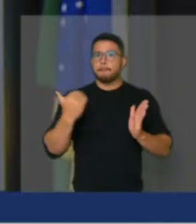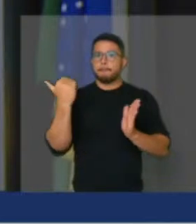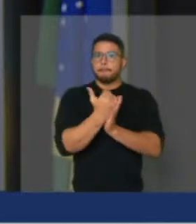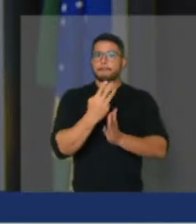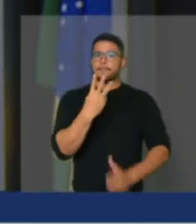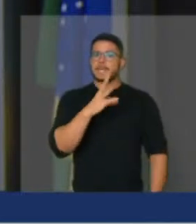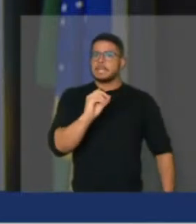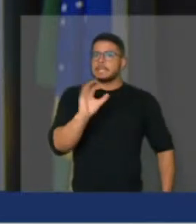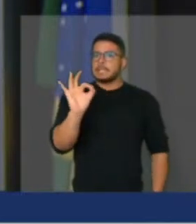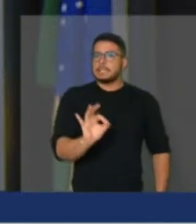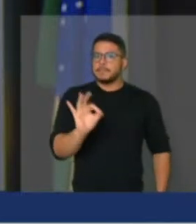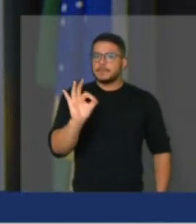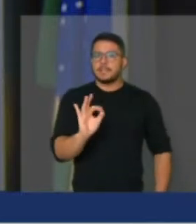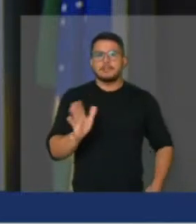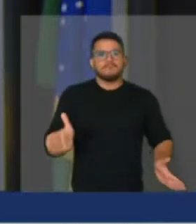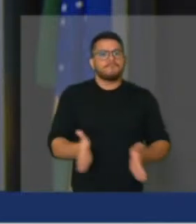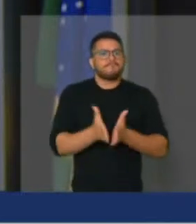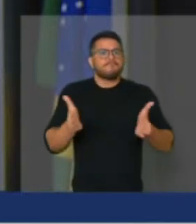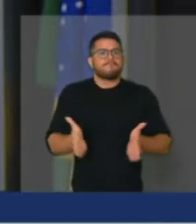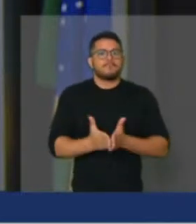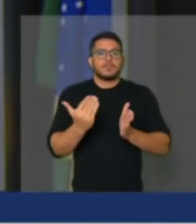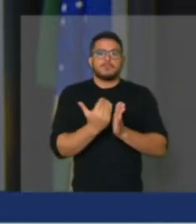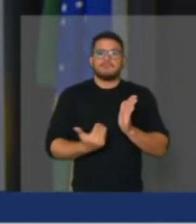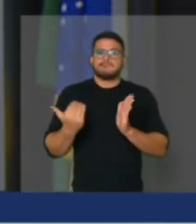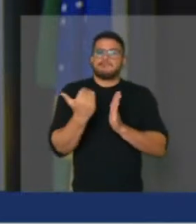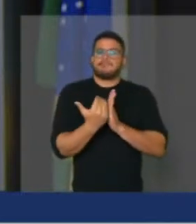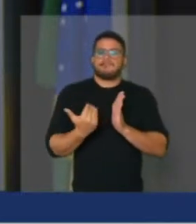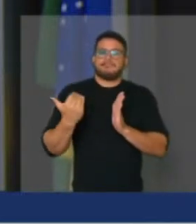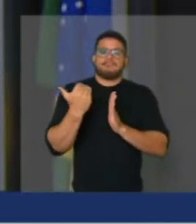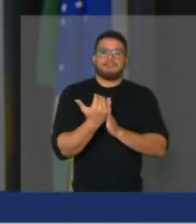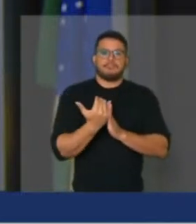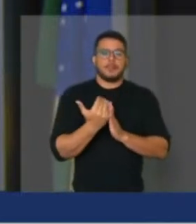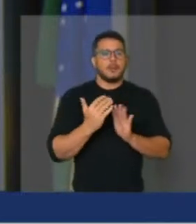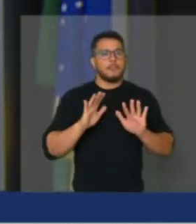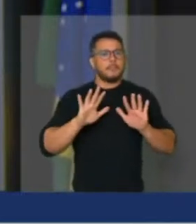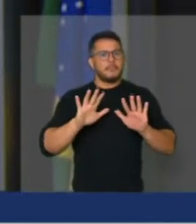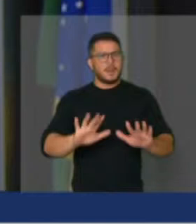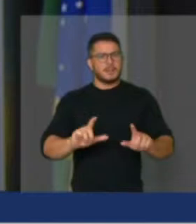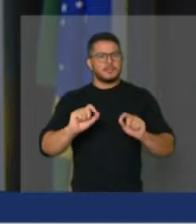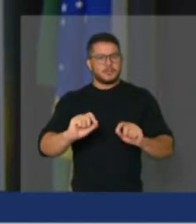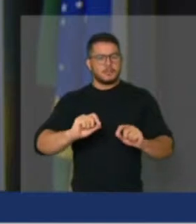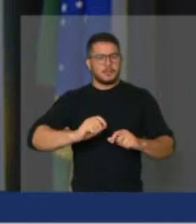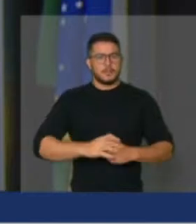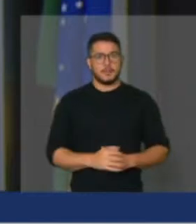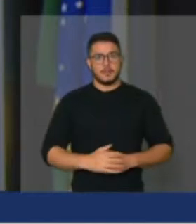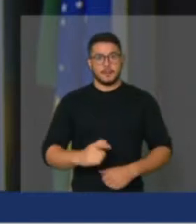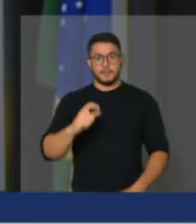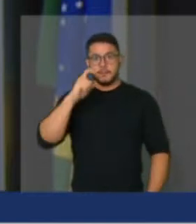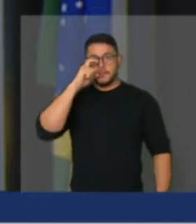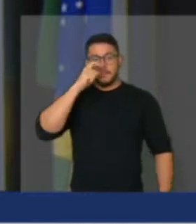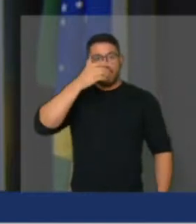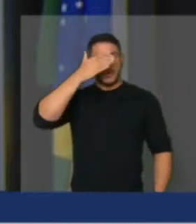PAULO GUEDES NÃO SÓ MANTEVE UMA OFFSHORE DE MANEIRA ILEGAL, INCOMPATÍVEL COM A LEI DE CONFLITO DE INTERESSES, PORQUE ELE NÃO PODE TER INVESTIMENTOS SOBRE O QUAL O